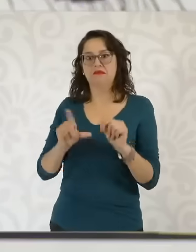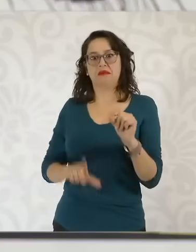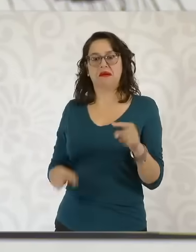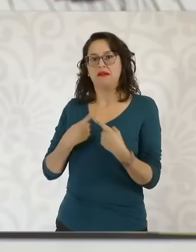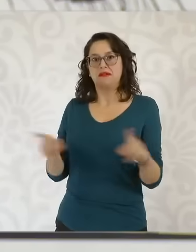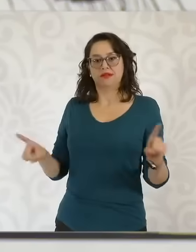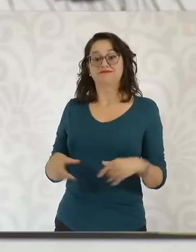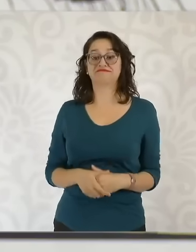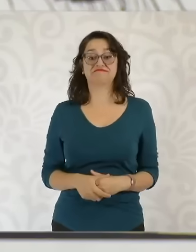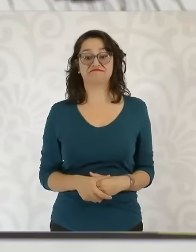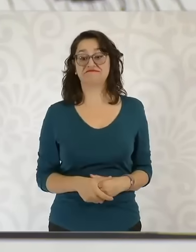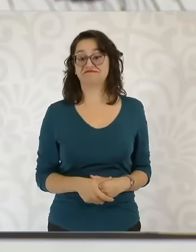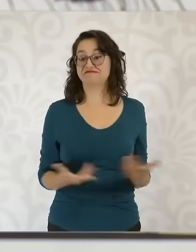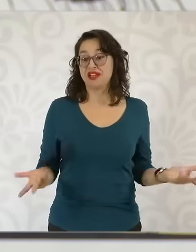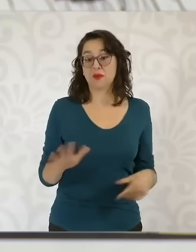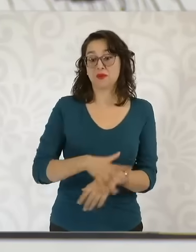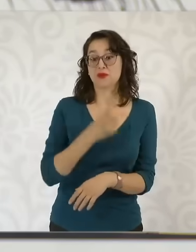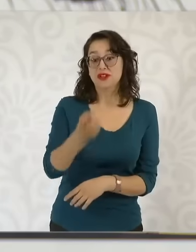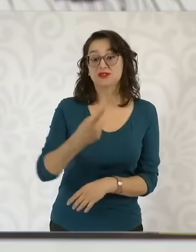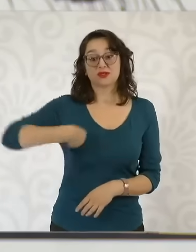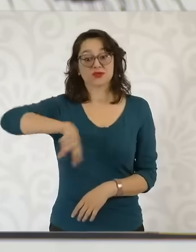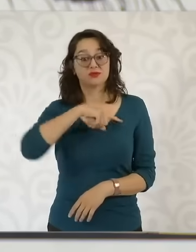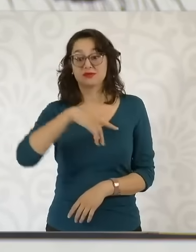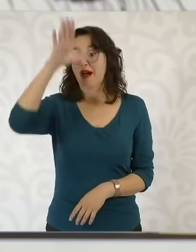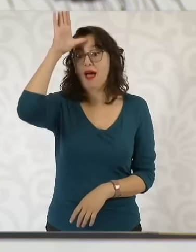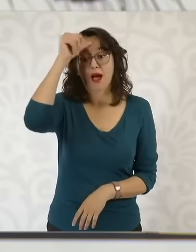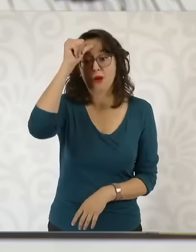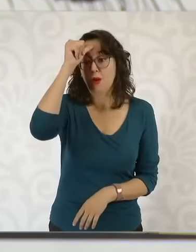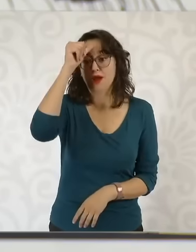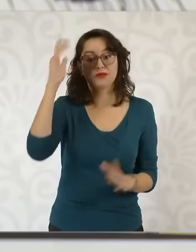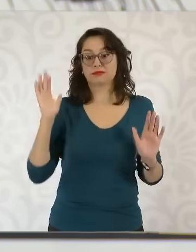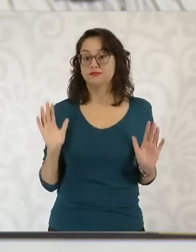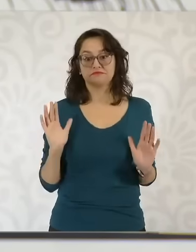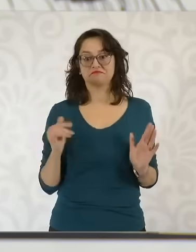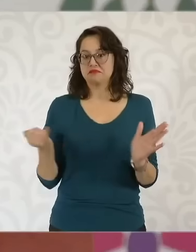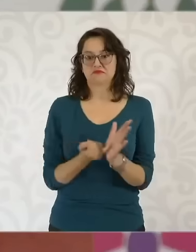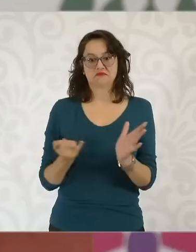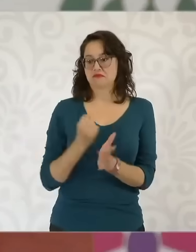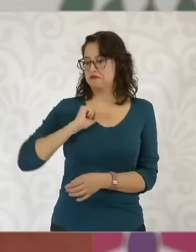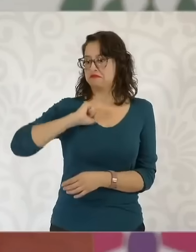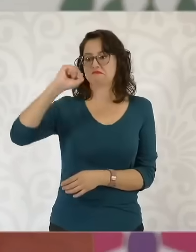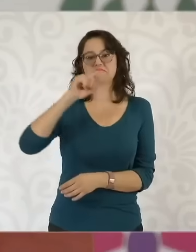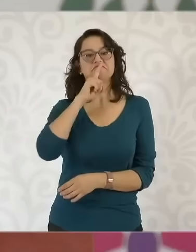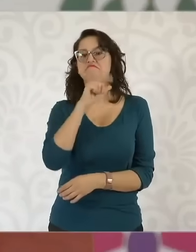muy buen acuerdo porque es sencillamente nos quedamos como estamos sin nada adicional por